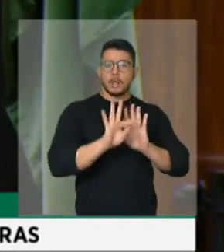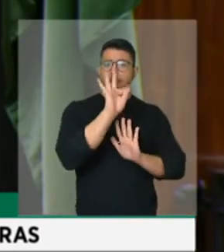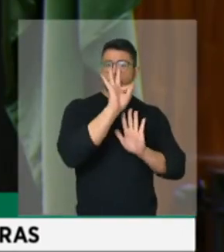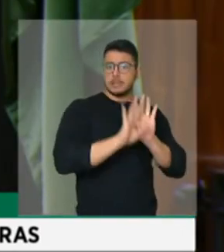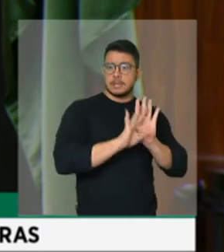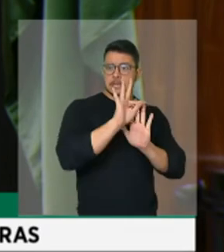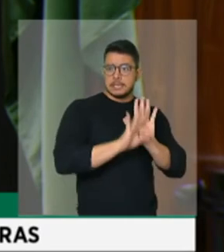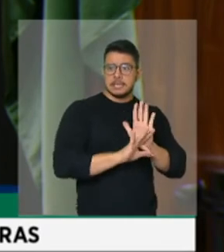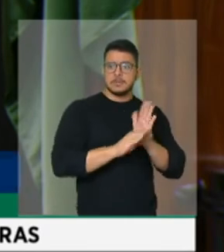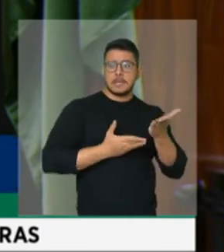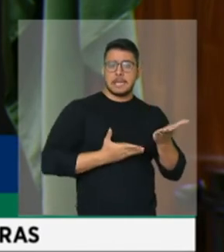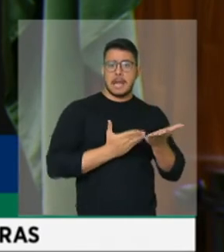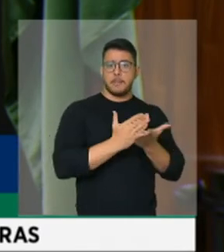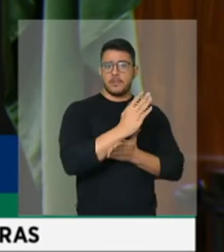ARTICULAÇÃO DO TEXTO PARA APROVAÇÃO DESSA MEDIDA